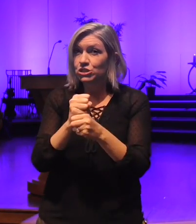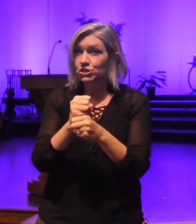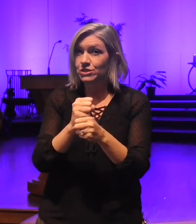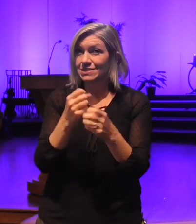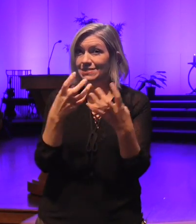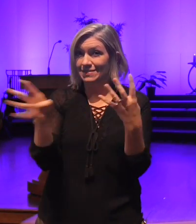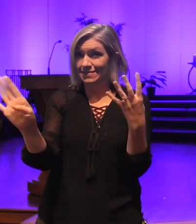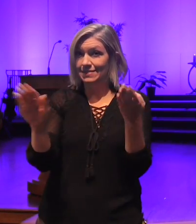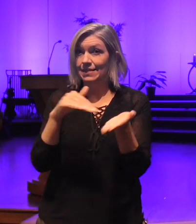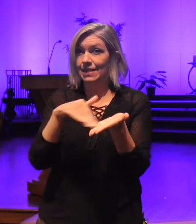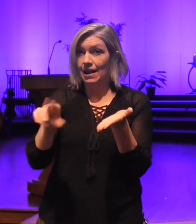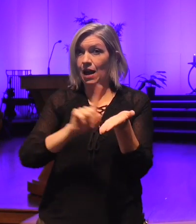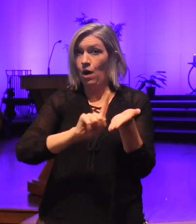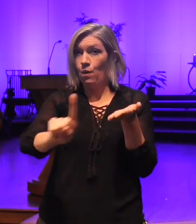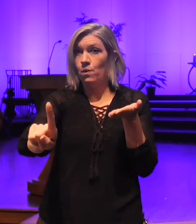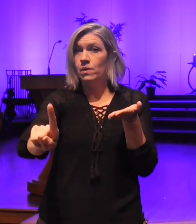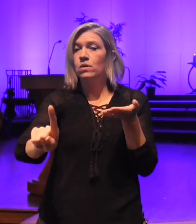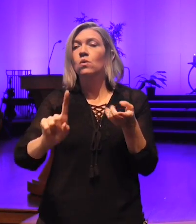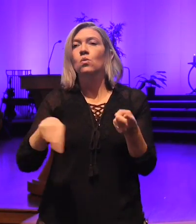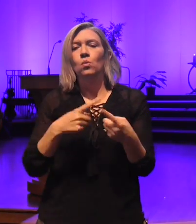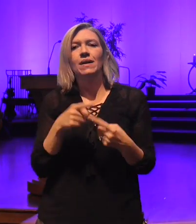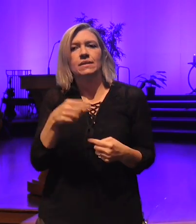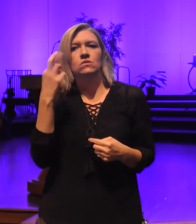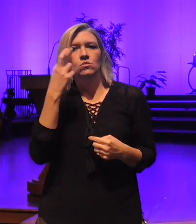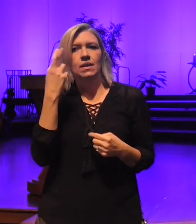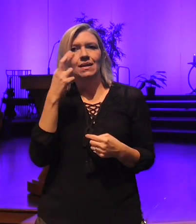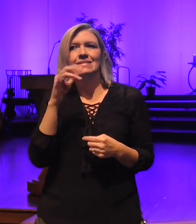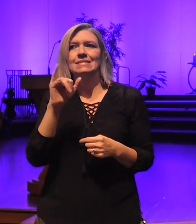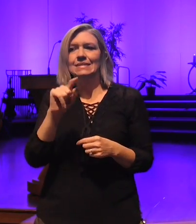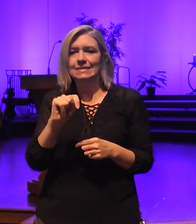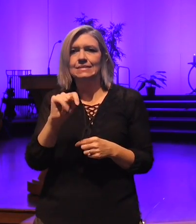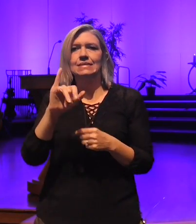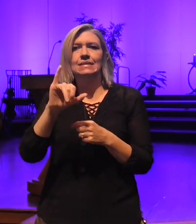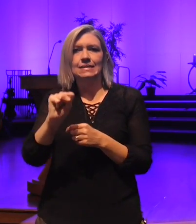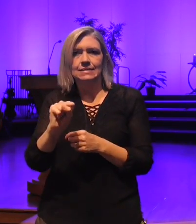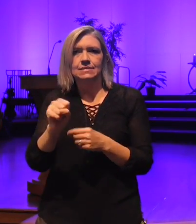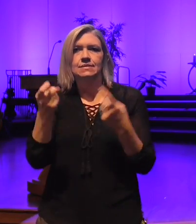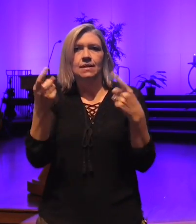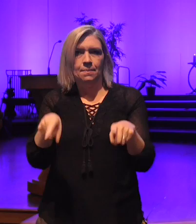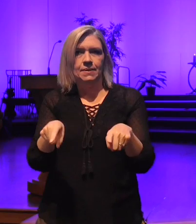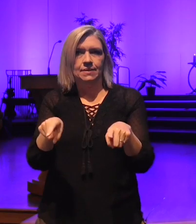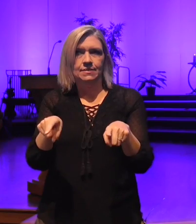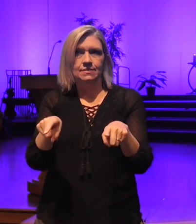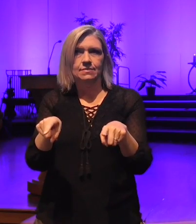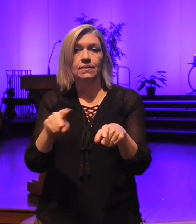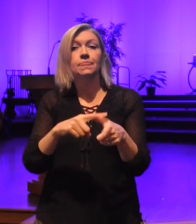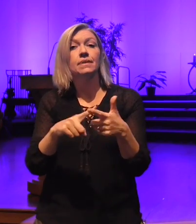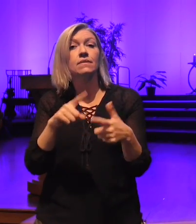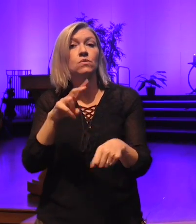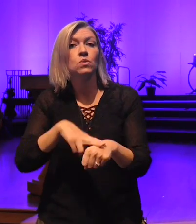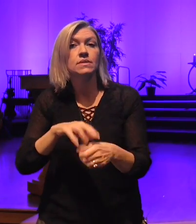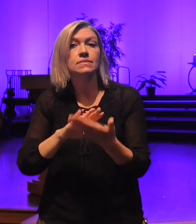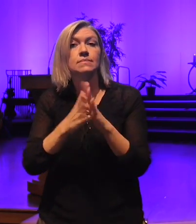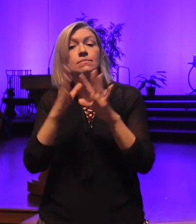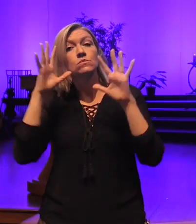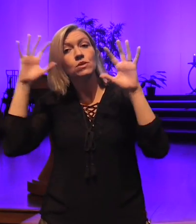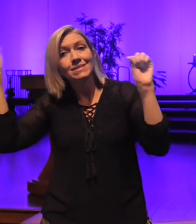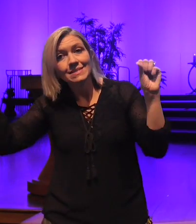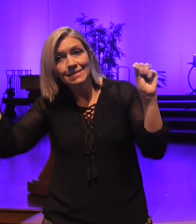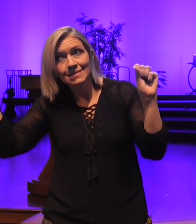dio cuenta de que estaba sucediendo y, por supuesto, luego se convirtió en presidente y su